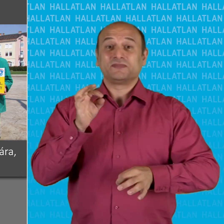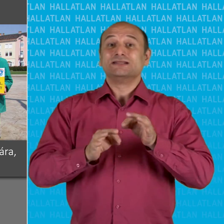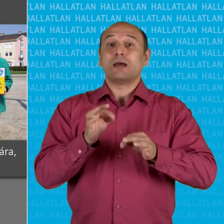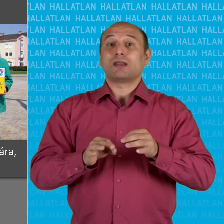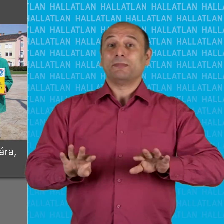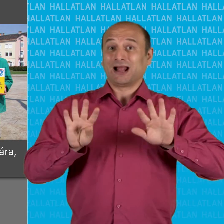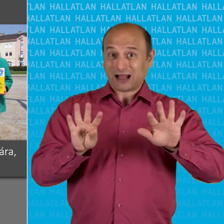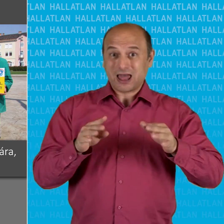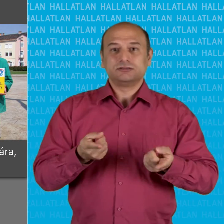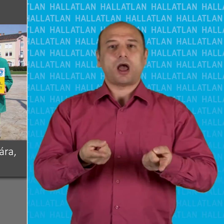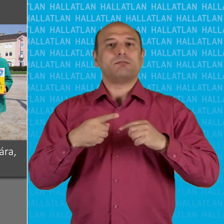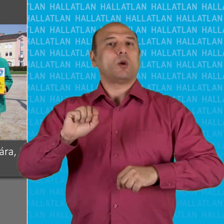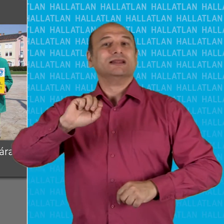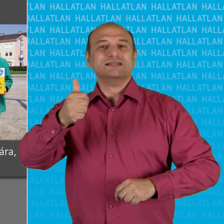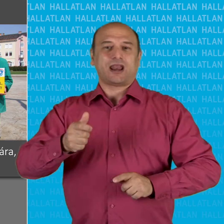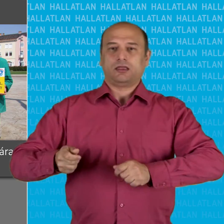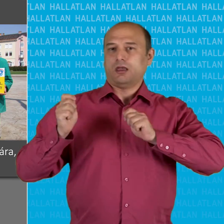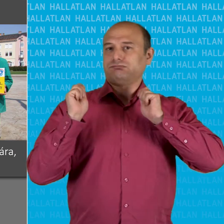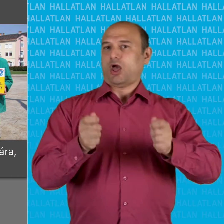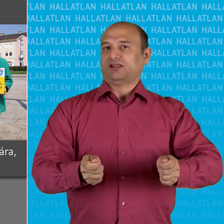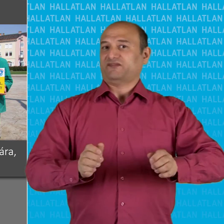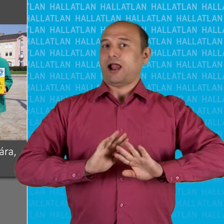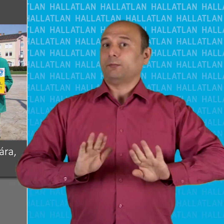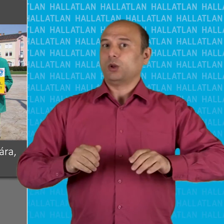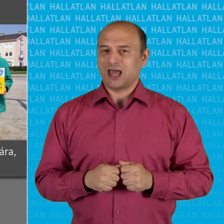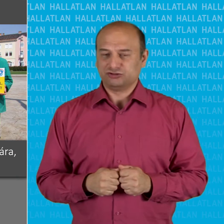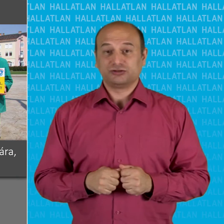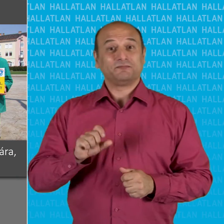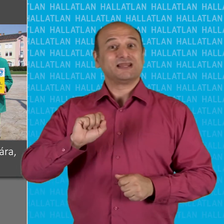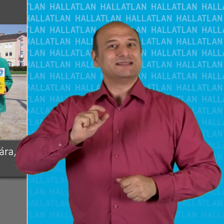szeptember 9-én közülük tizenegyen azonnali hatállyal felmondtak.